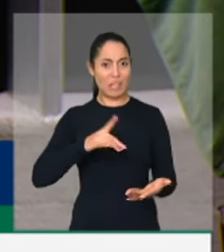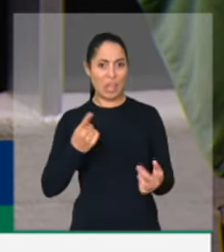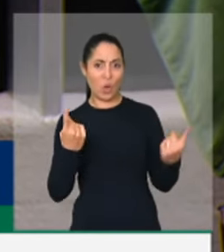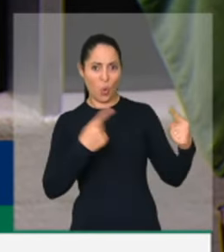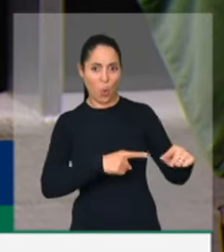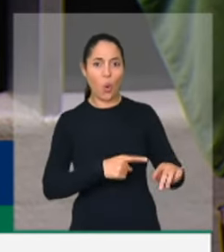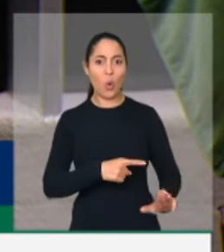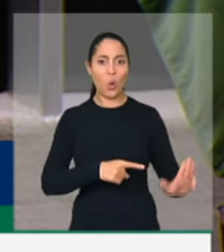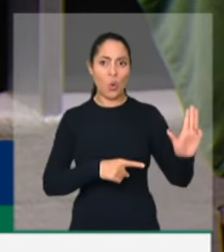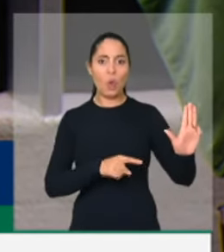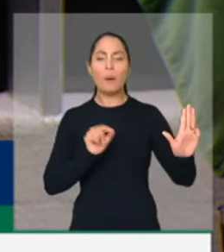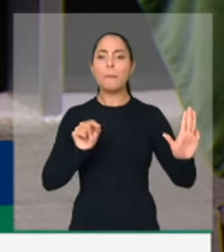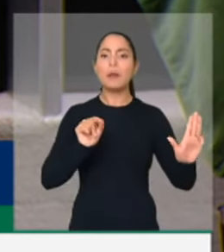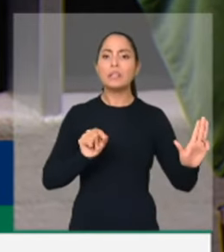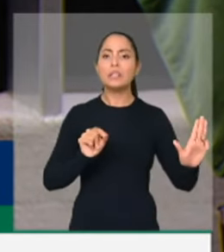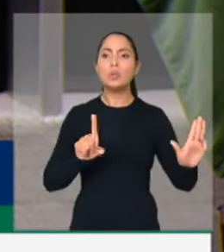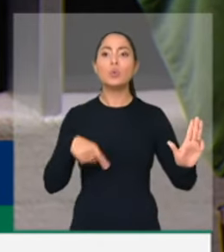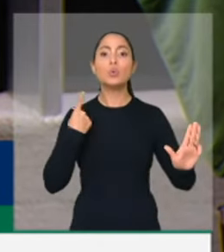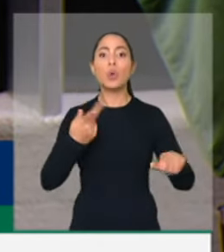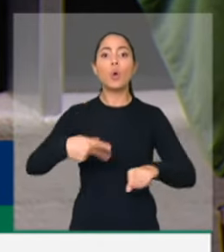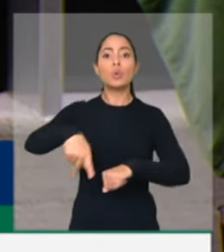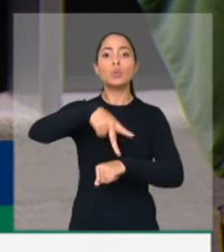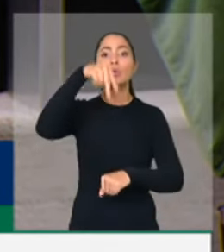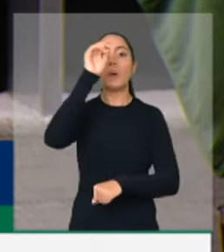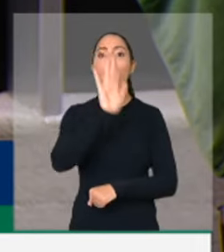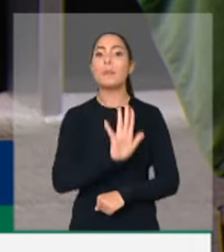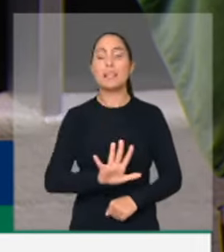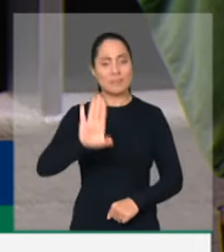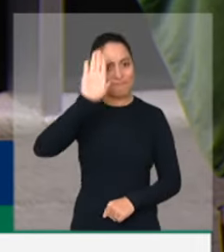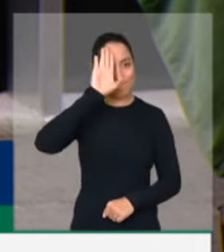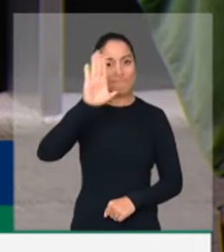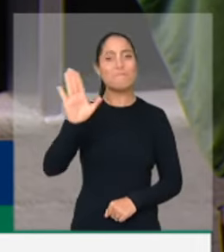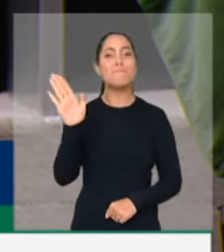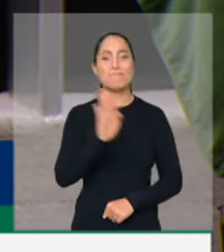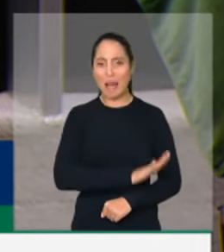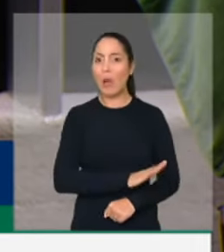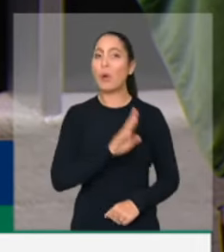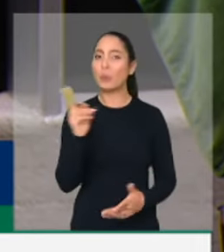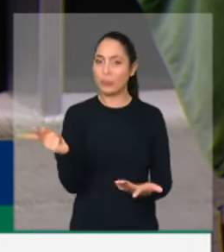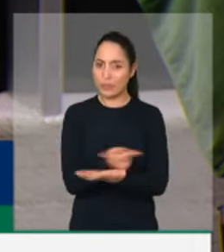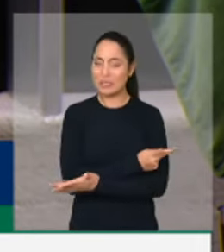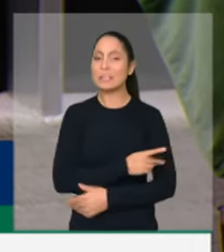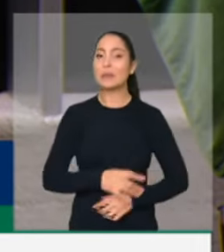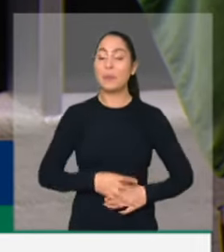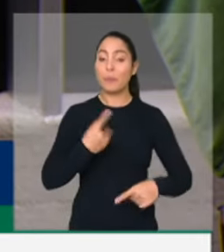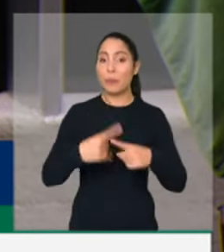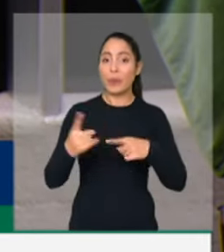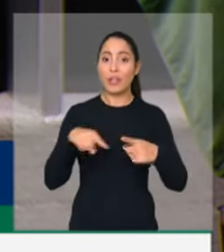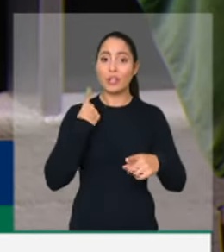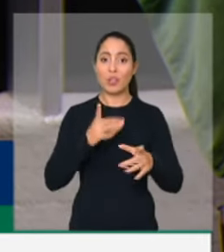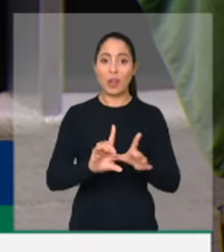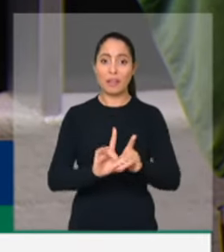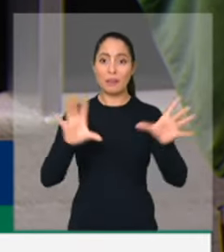FOI CAUSADO AO NOSSO PAÍS. A NOSSA DEMOCRACIA, A NOSSA SOBERANIA AS ATITUDES DE SÉRGIO MORO... ATENTARAM